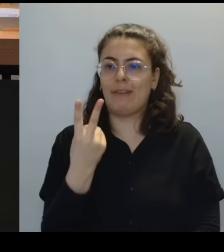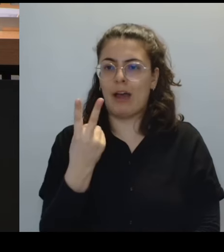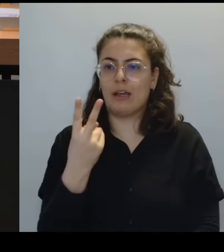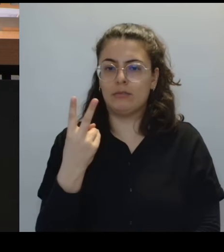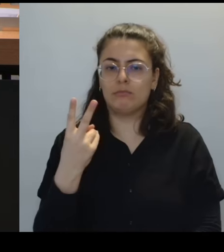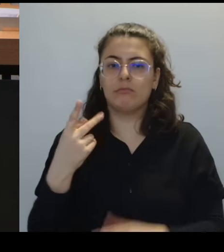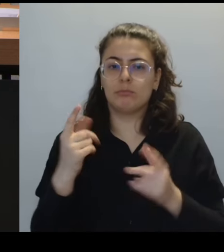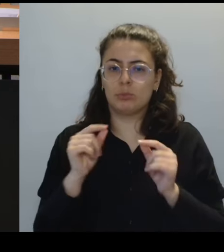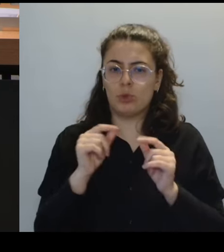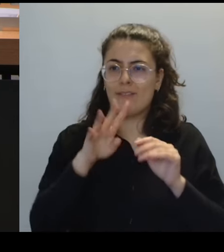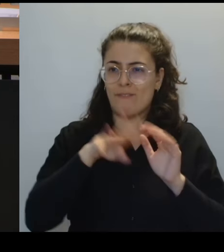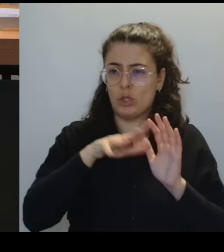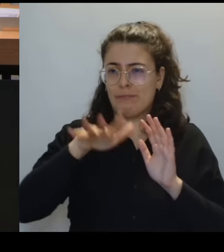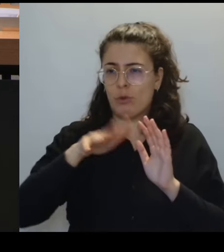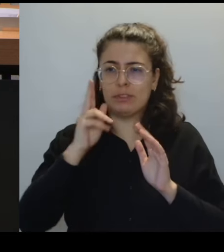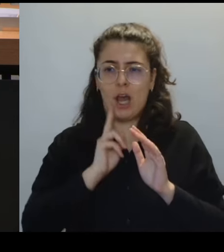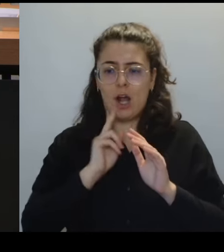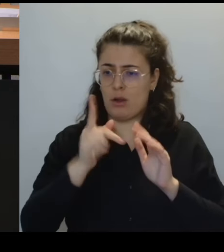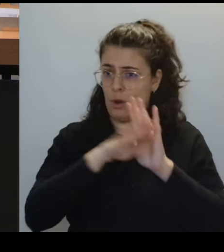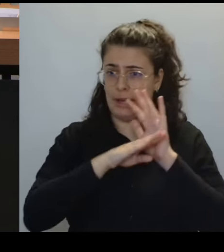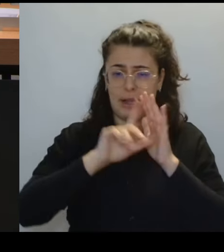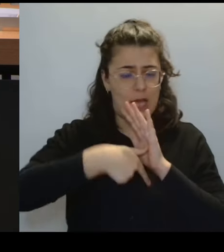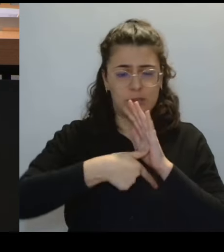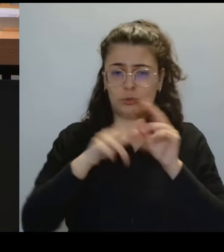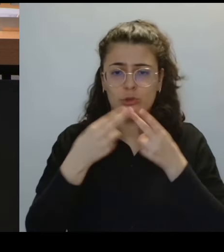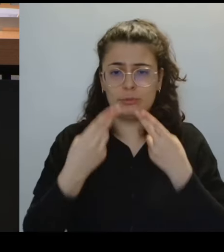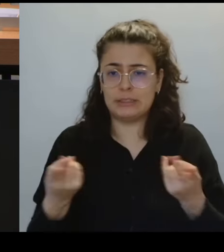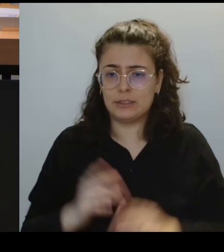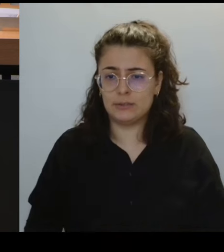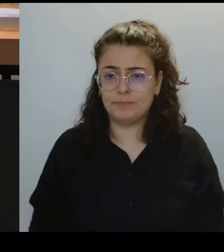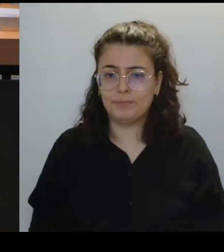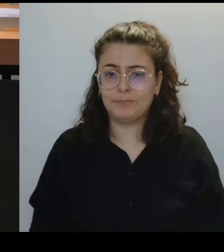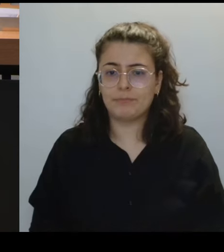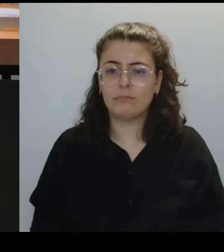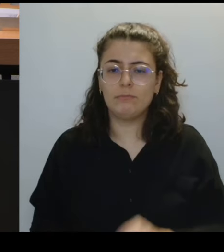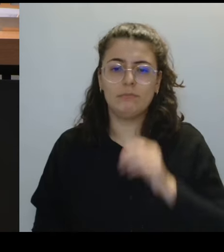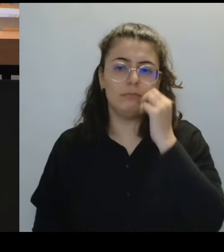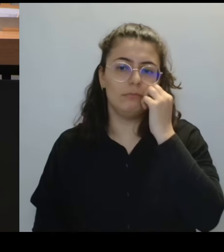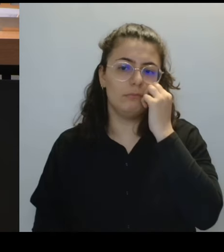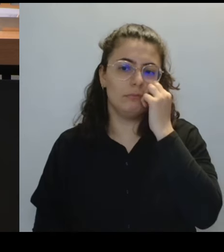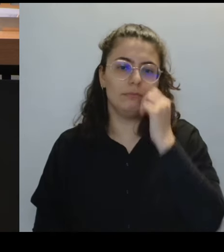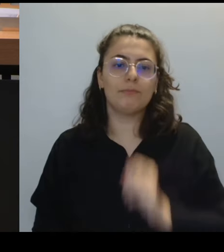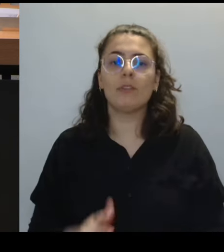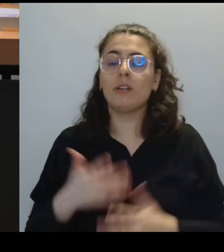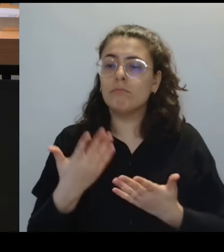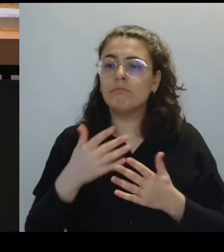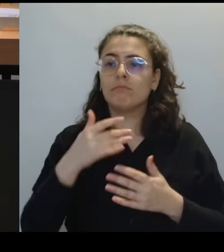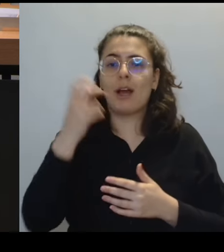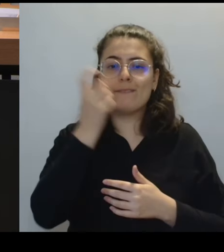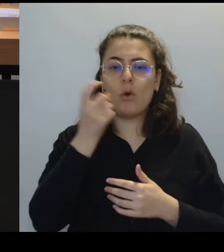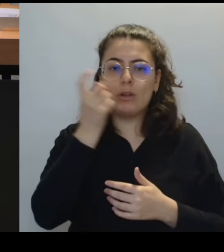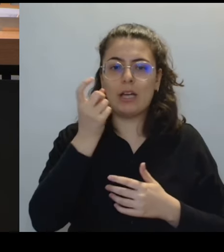und eine Vorsorge, die die Gesundheitsprobleme von Kindern und Jugendlichen in Angriff nimmt, muss aber genau in diesem Alter zwischen